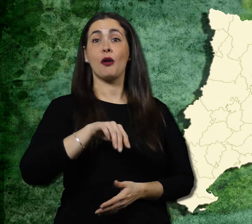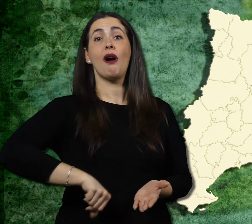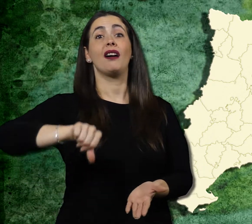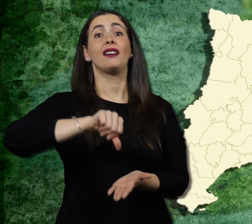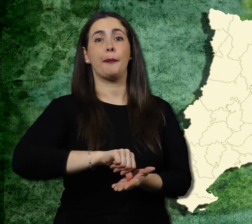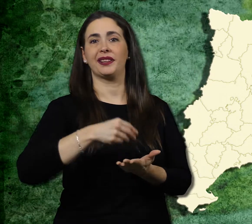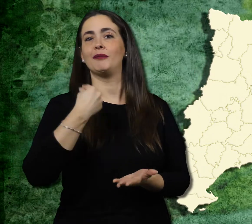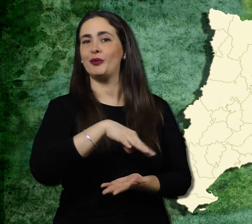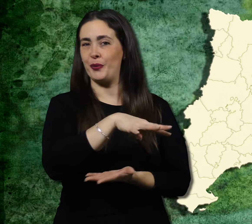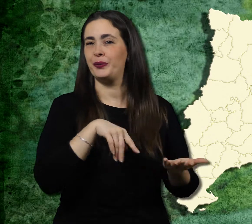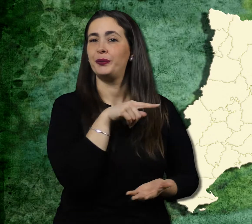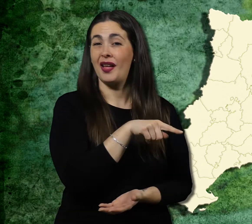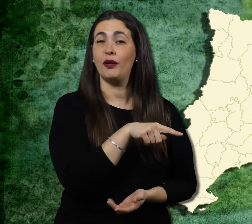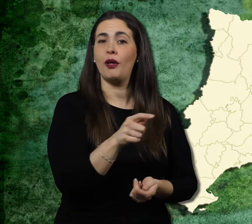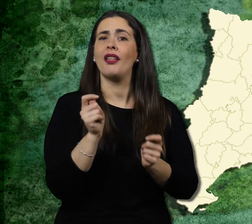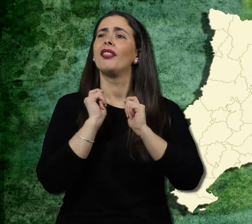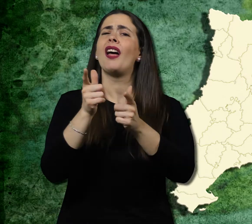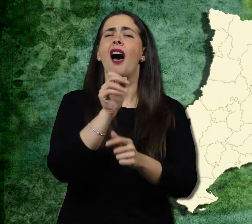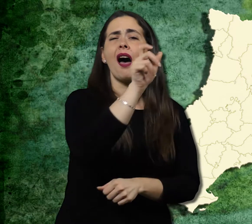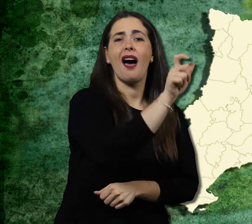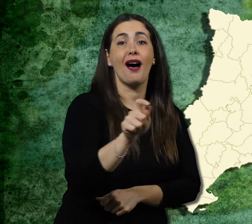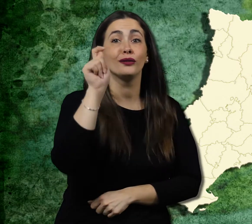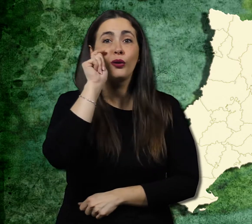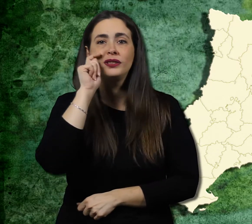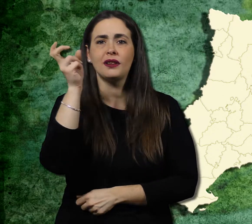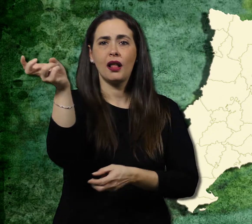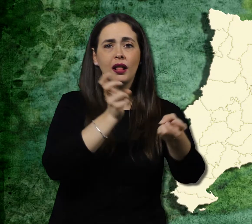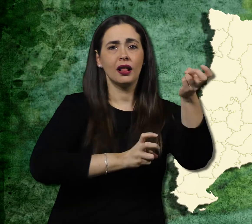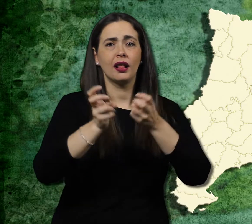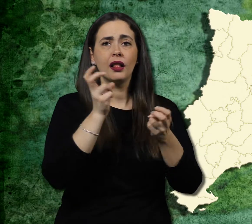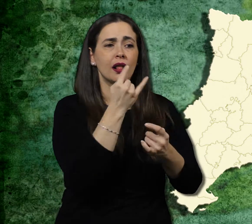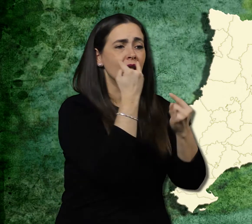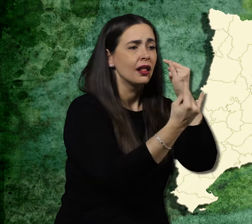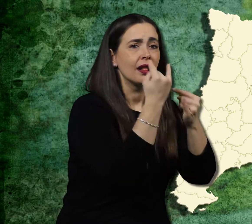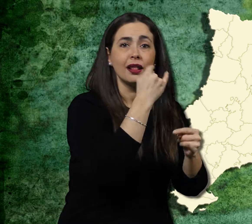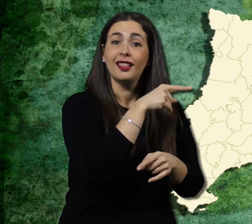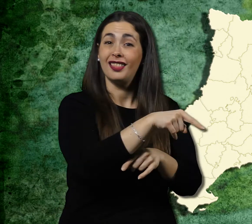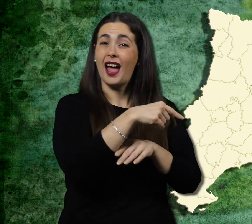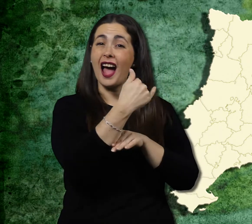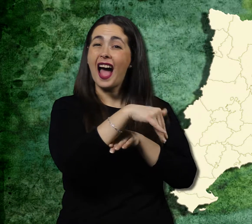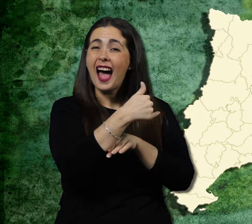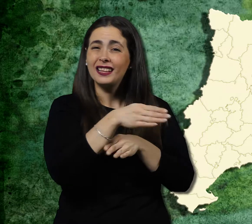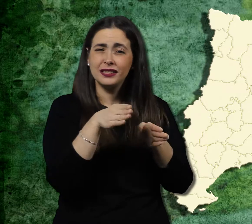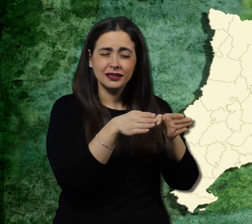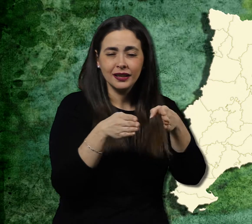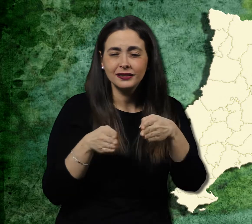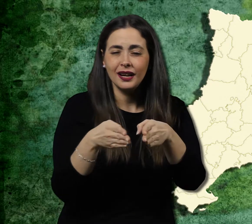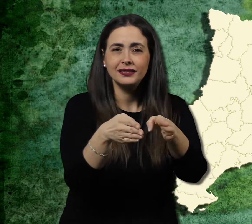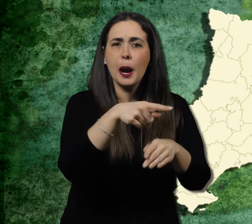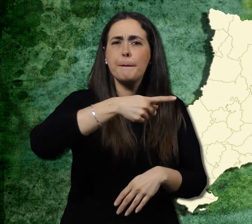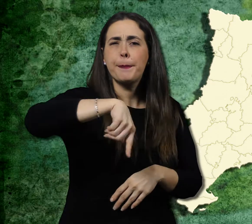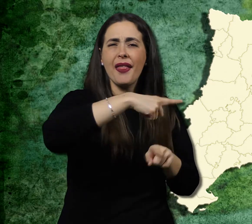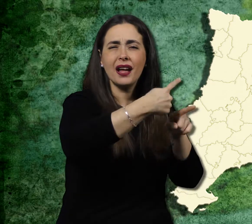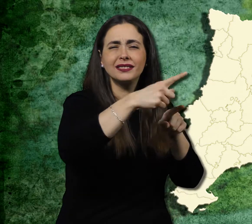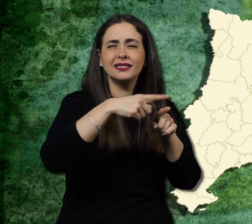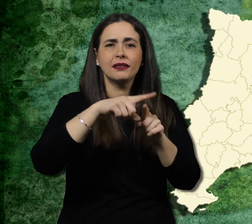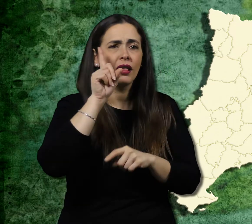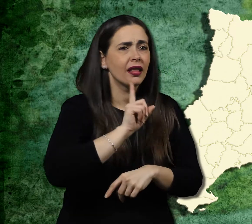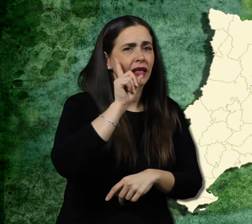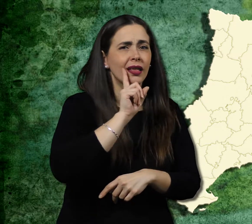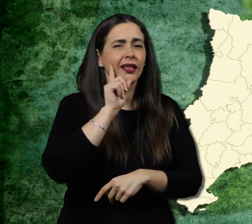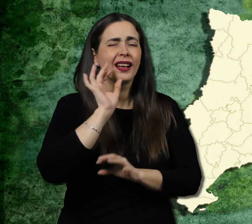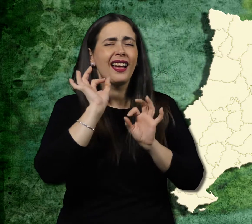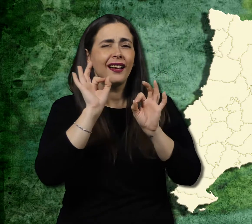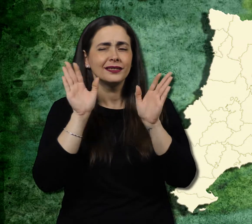La capital de Catalunya sedueix el visitant que trepitja les seves places i carrers,